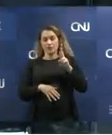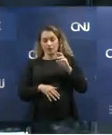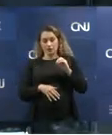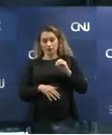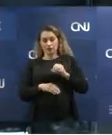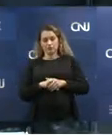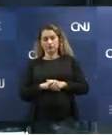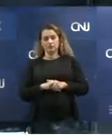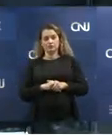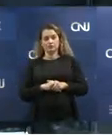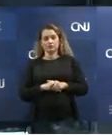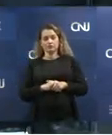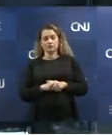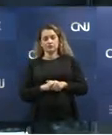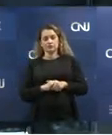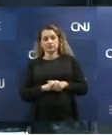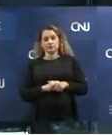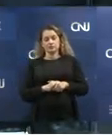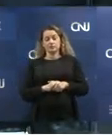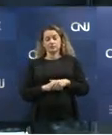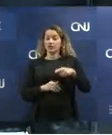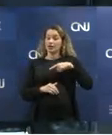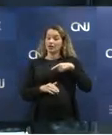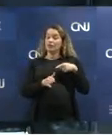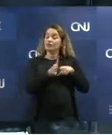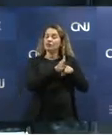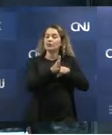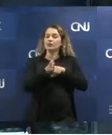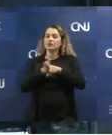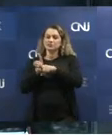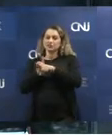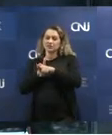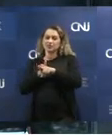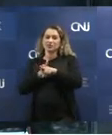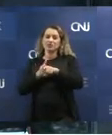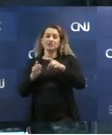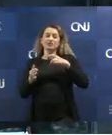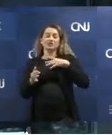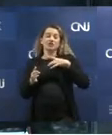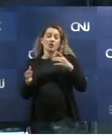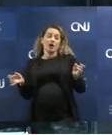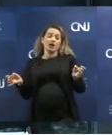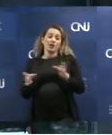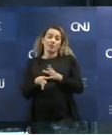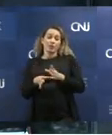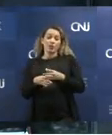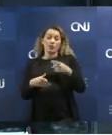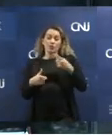ficou eu a perguntar se não se deu justamente em função da inspeção do CNJ